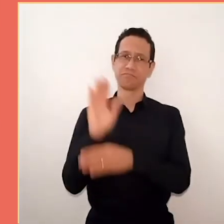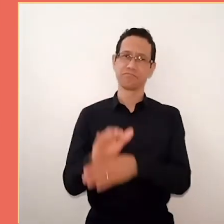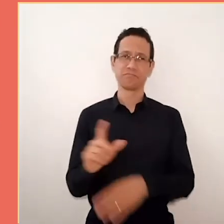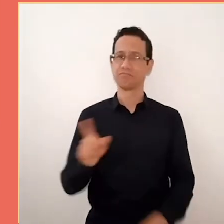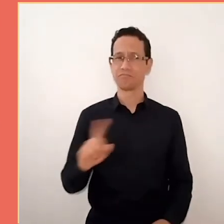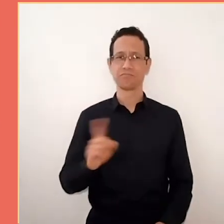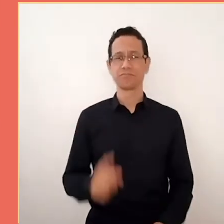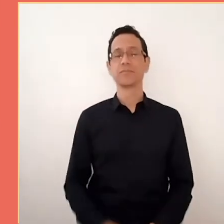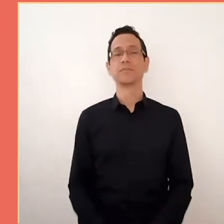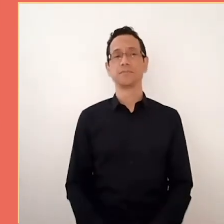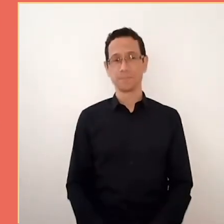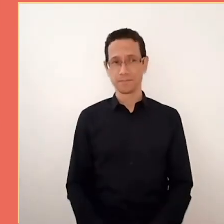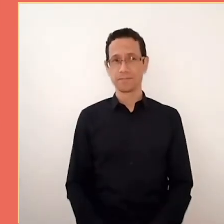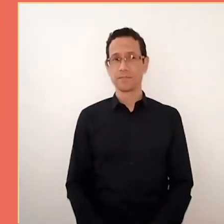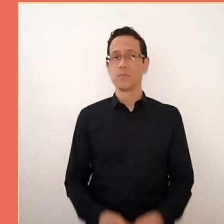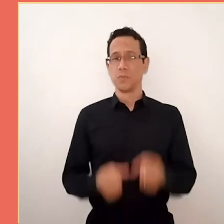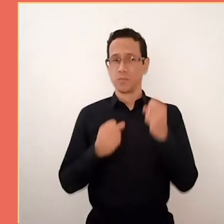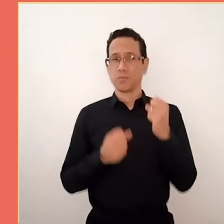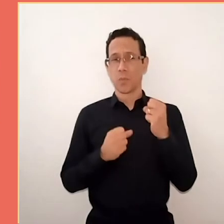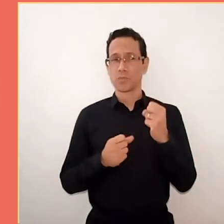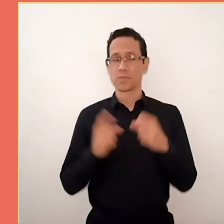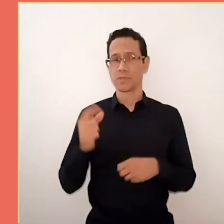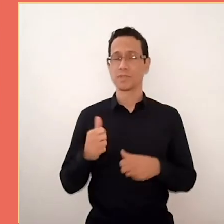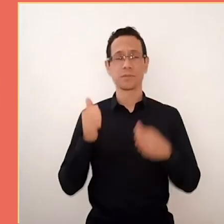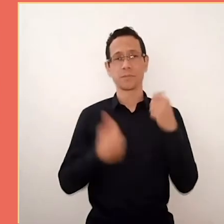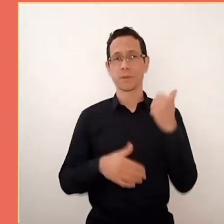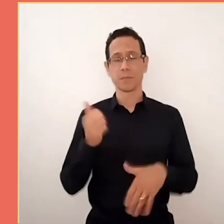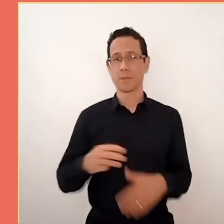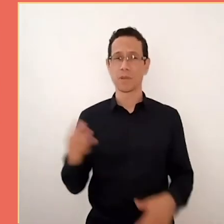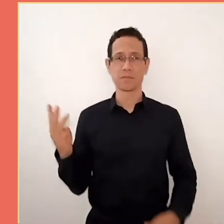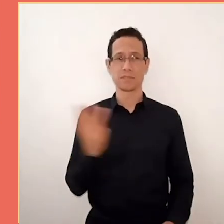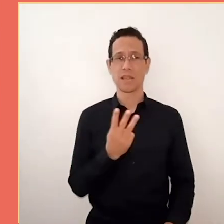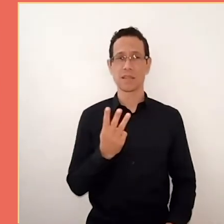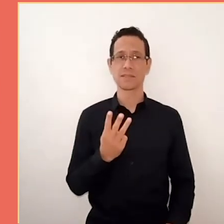E muito forte na fala das três convidadas da mesa,